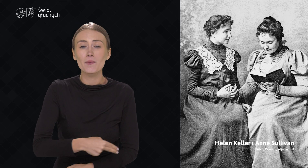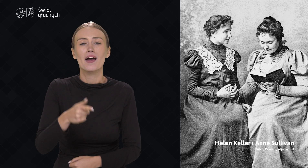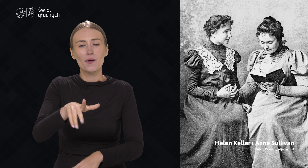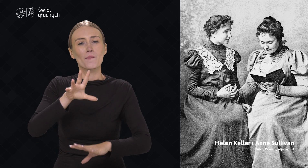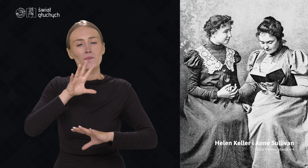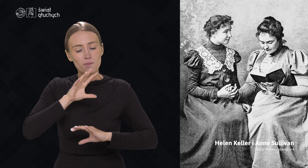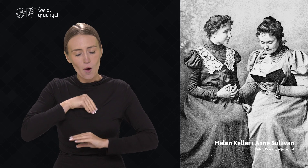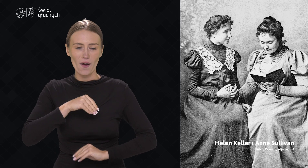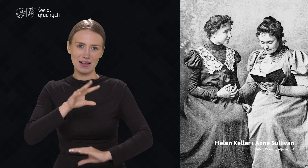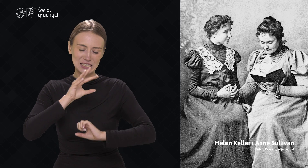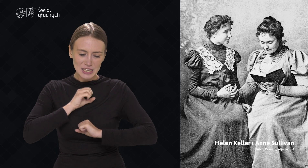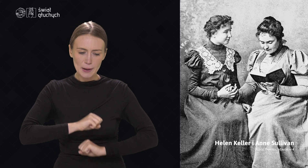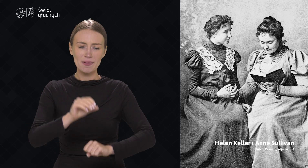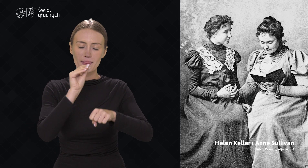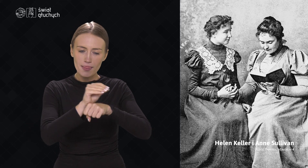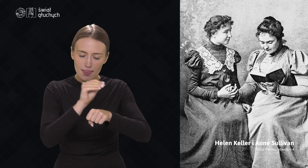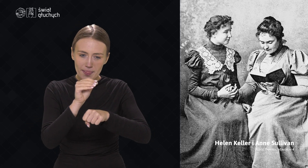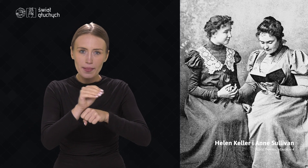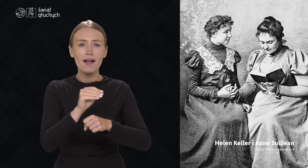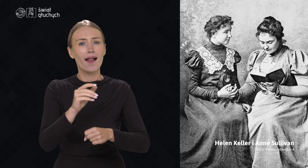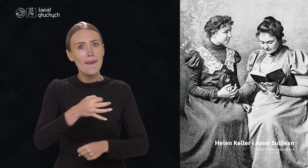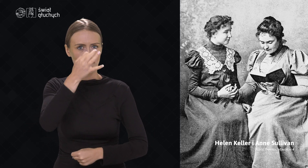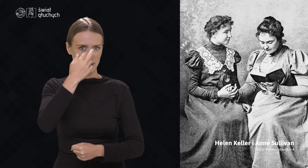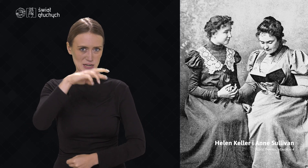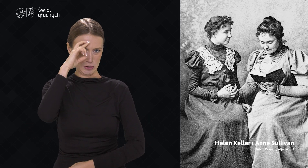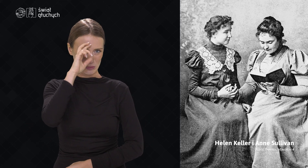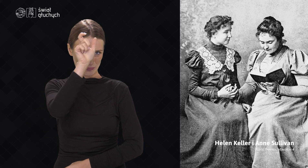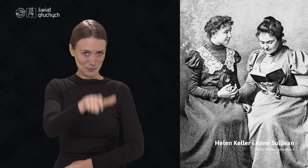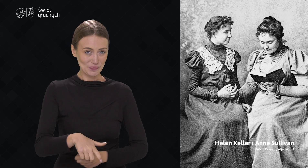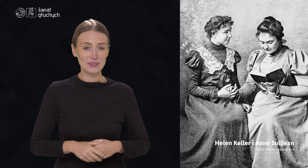potrafiła ją lepiej zrozumieć i cierpliwie nauczyć porozumiewania się z innymi.